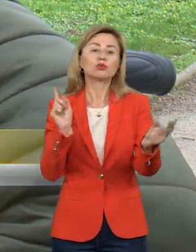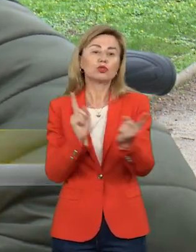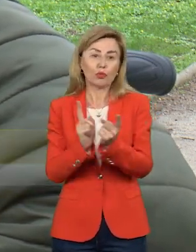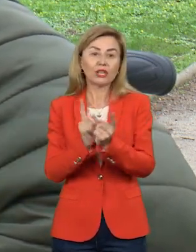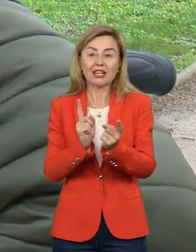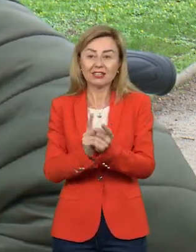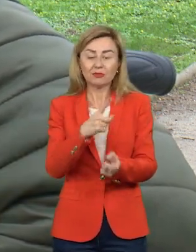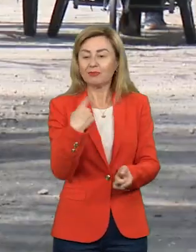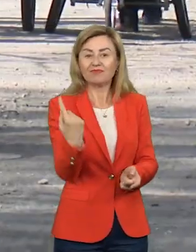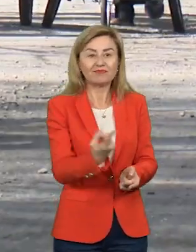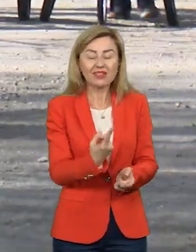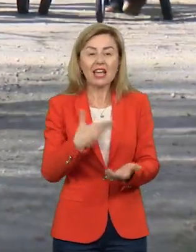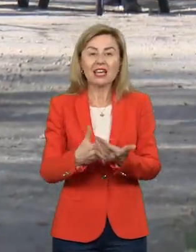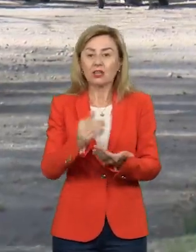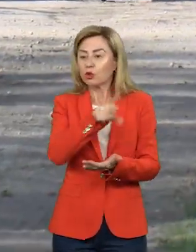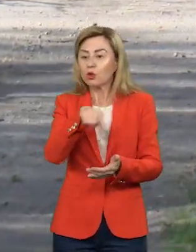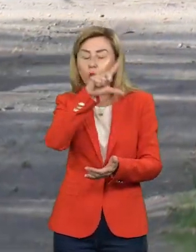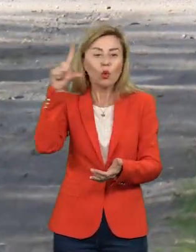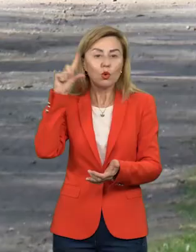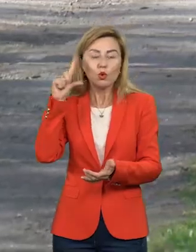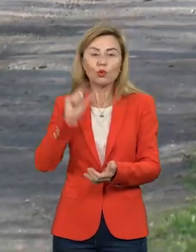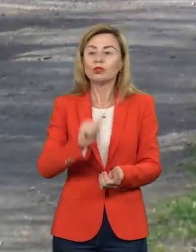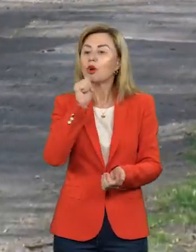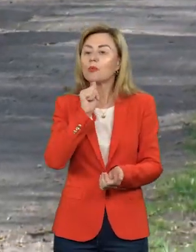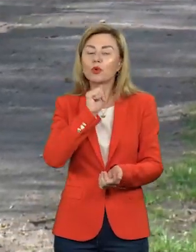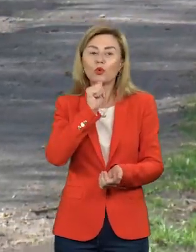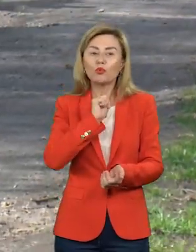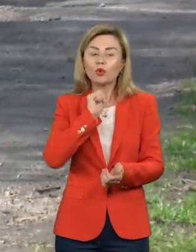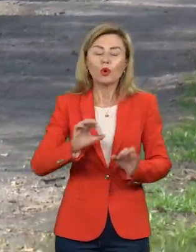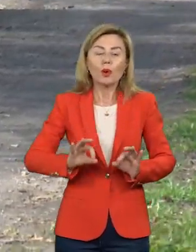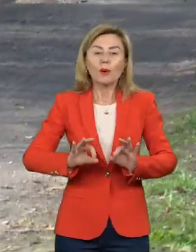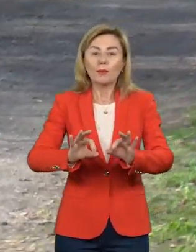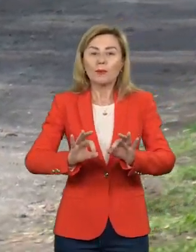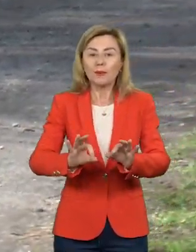bo myślę, że nasi uczestnicy dzisiejszej próby sprzętu się wybiorą na taką wycieczkę.